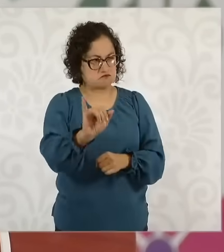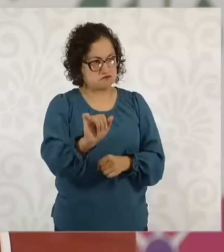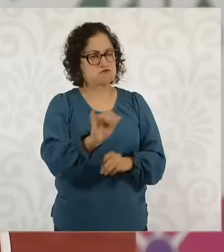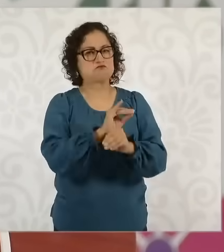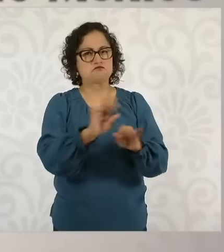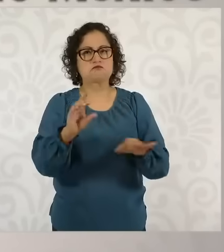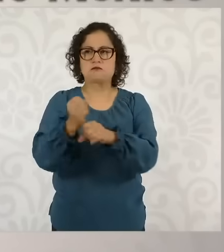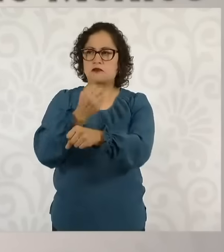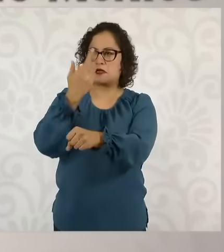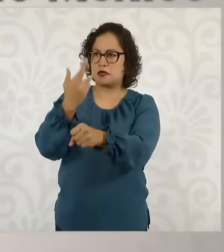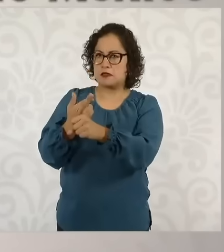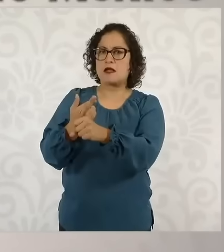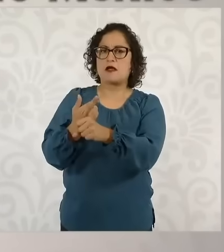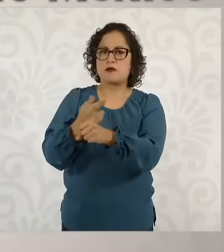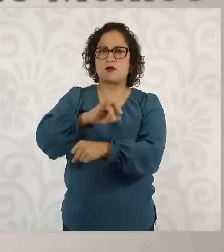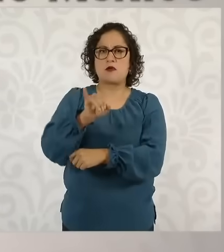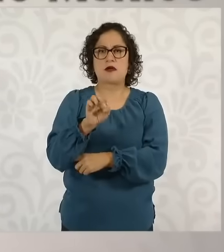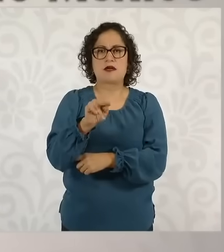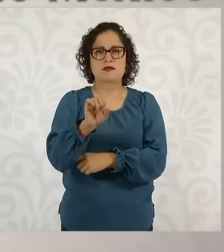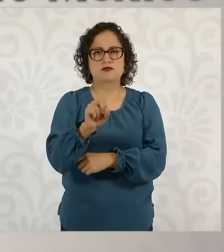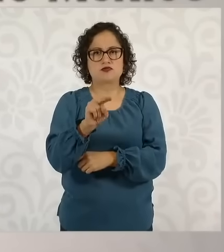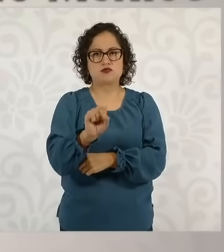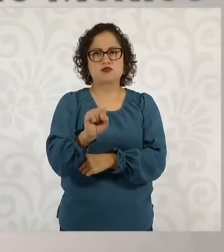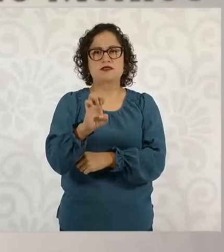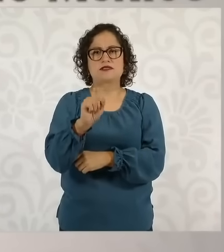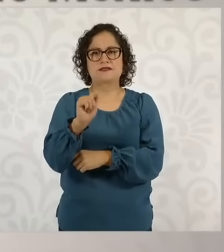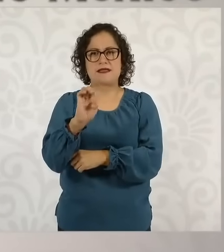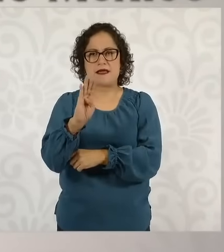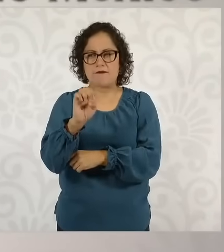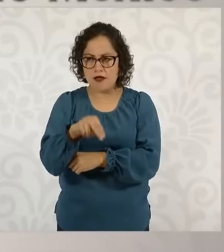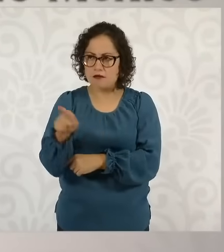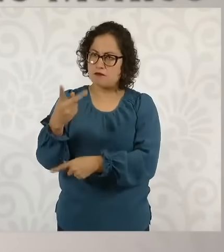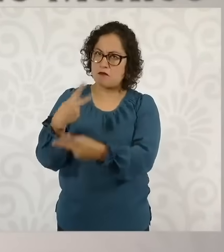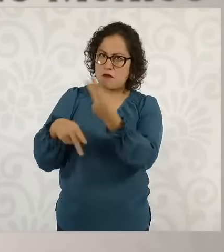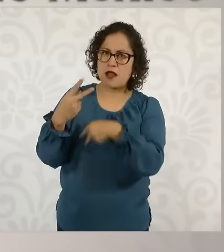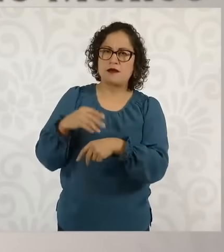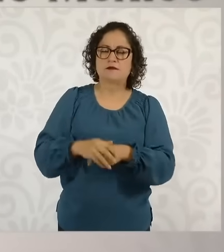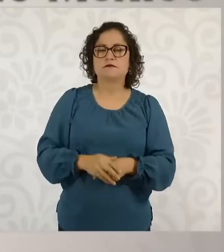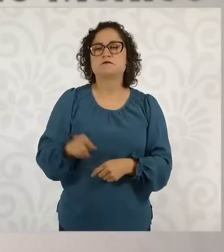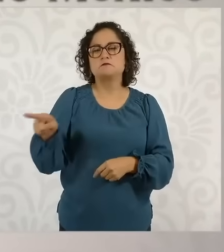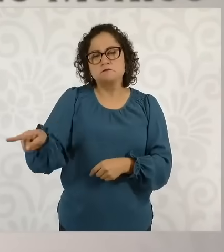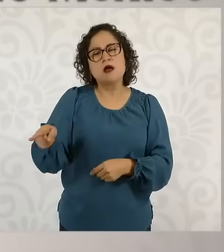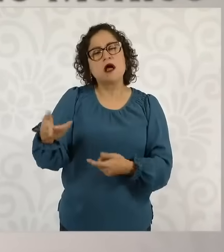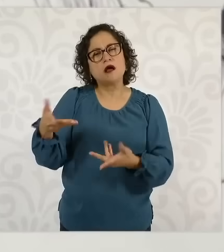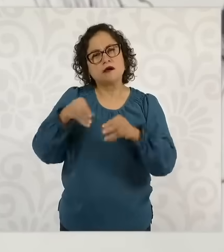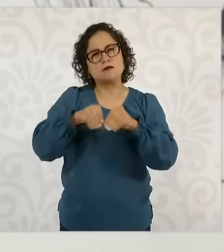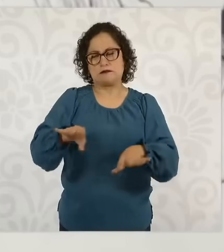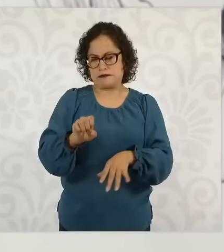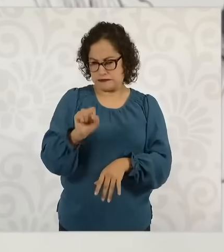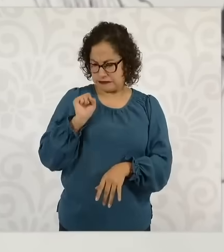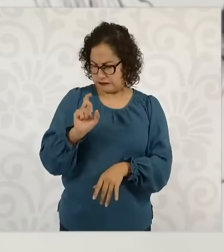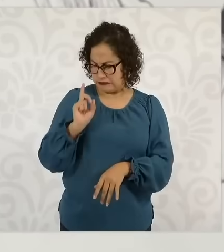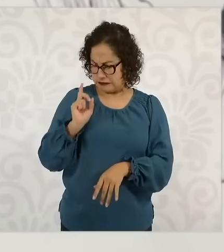a Jesús Esteba, que pueda venir para dar todos los sacaron un comunicado el sábado o el domingo